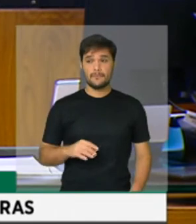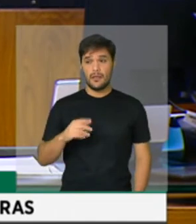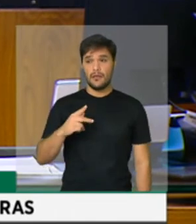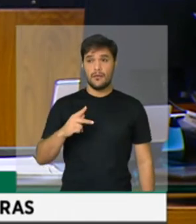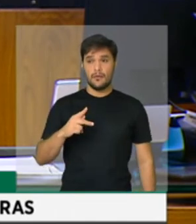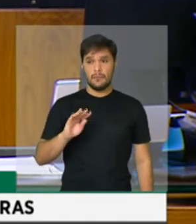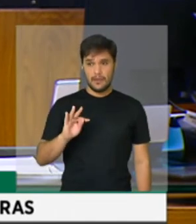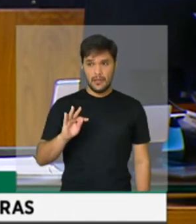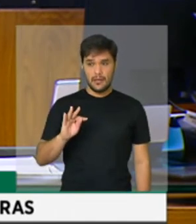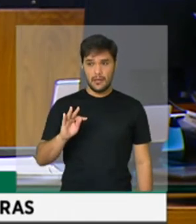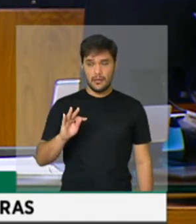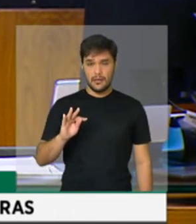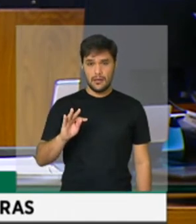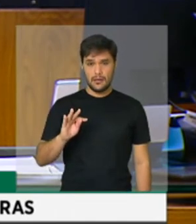ORIENTA O PL? COMO ORIENTA